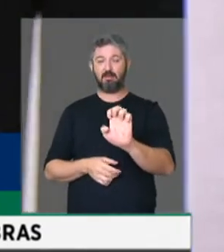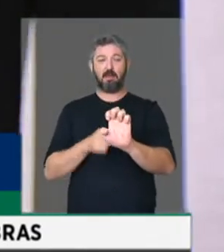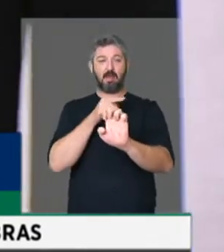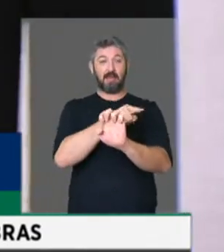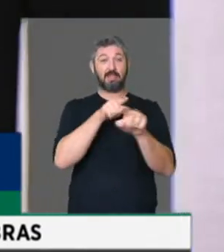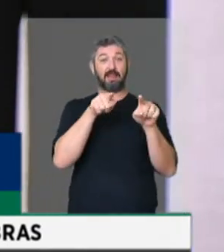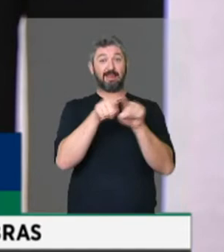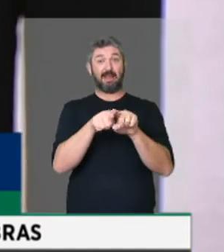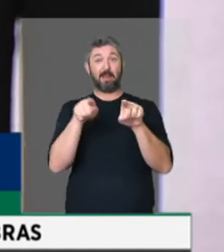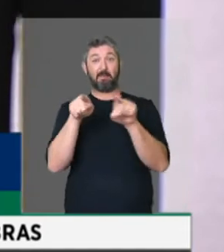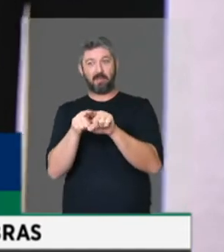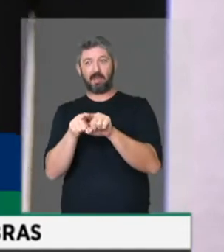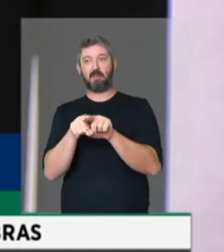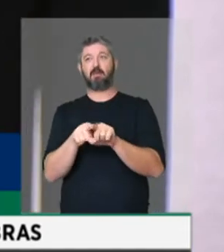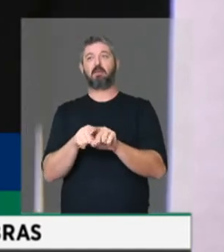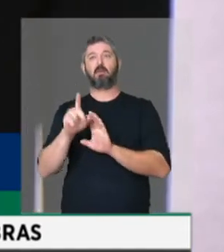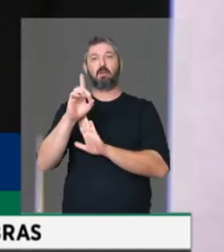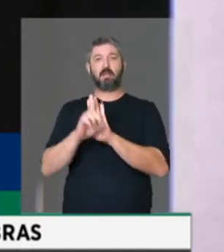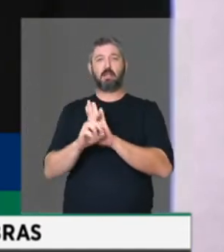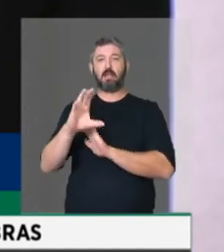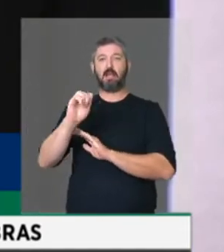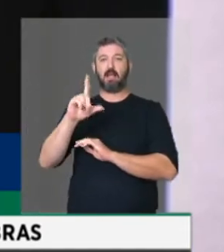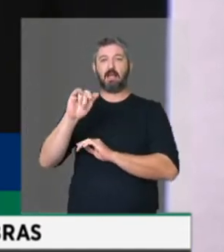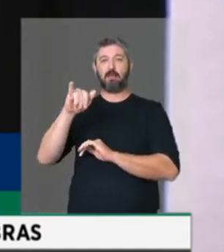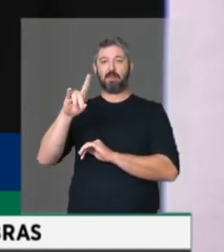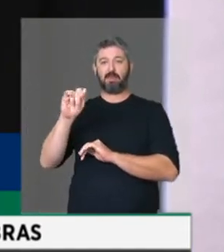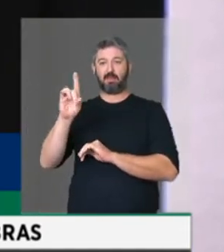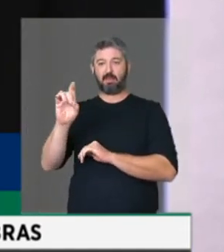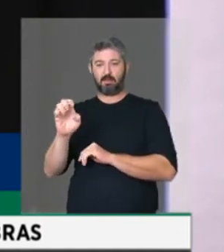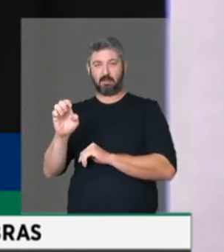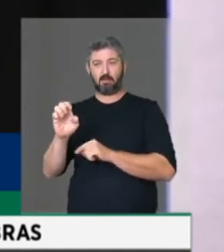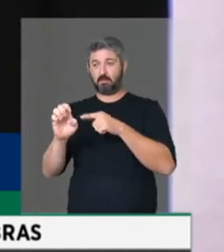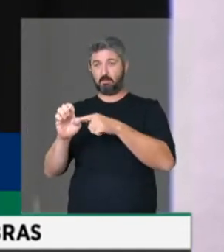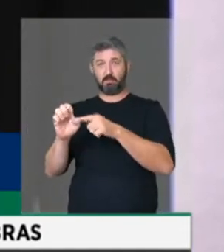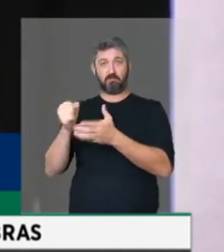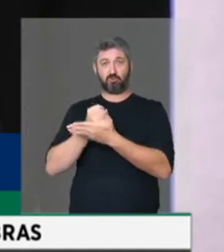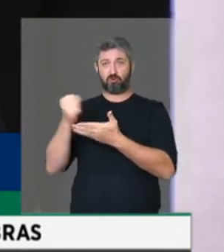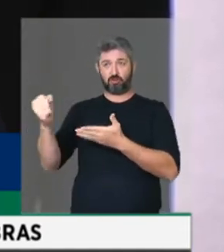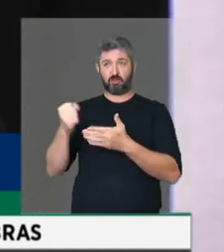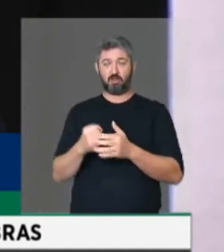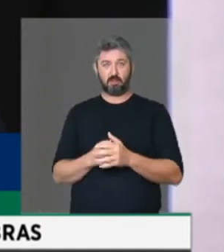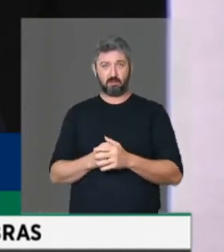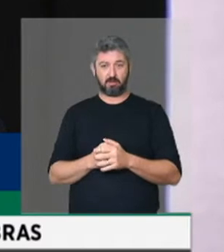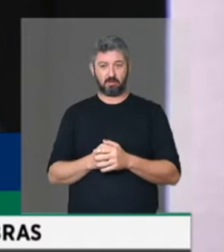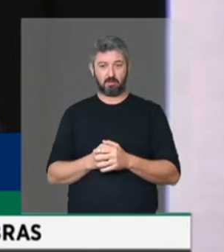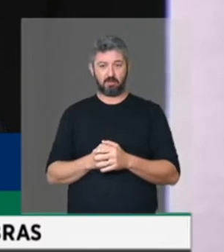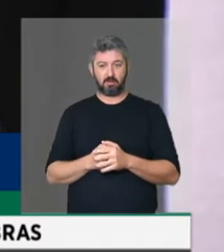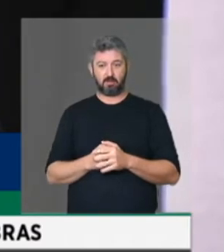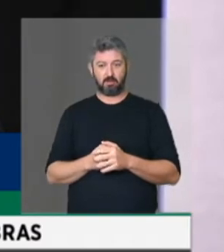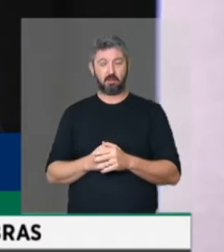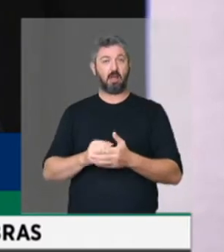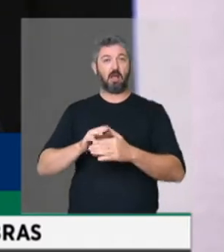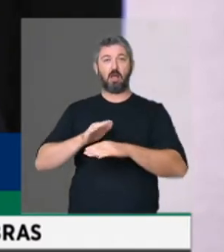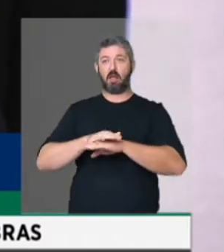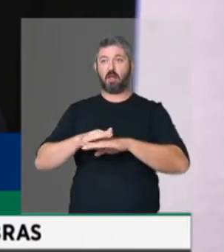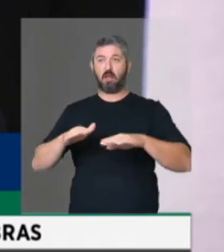QUE É E... NÃO É SÓ TER A PANDEMIA. É TER O DECRETO DE CALAMIDADE. O DECRETO DE CALAMIDADE NÃO TEM MAIS. O DECRETO DE CALAMIDADE ENCERROU